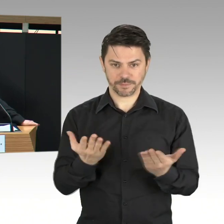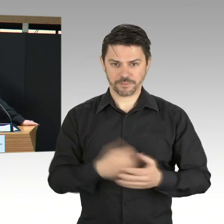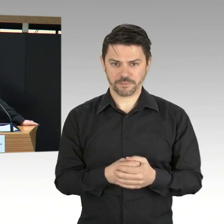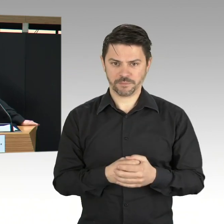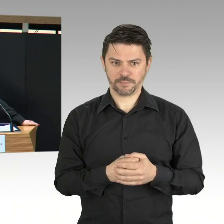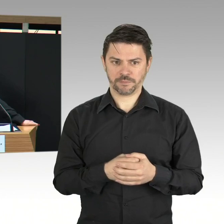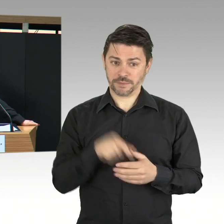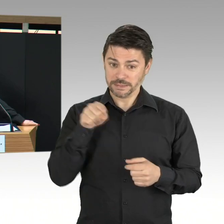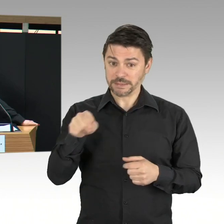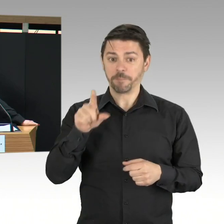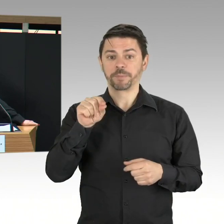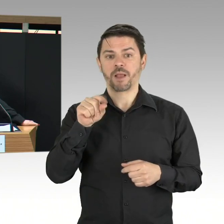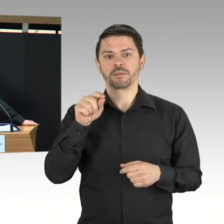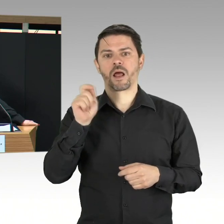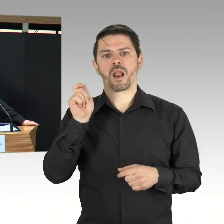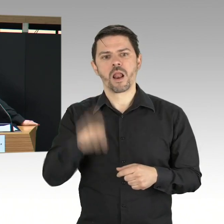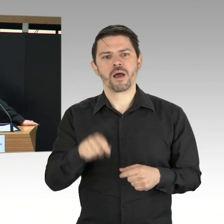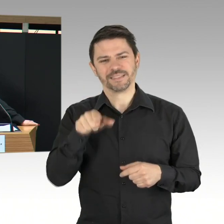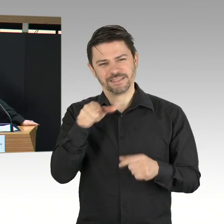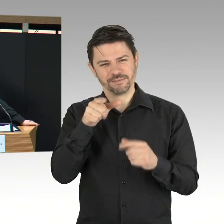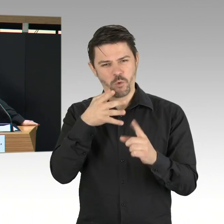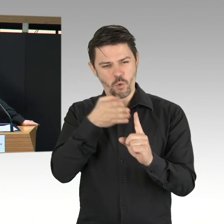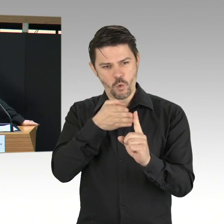Wer also eine Einzugsermächtigung für seine Miete hat,